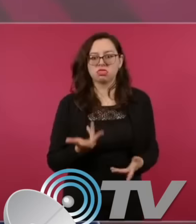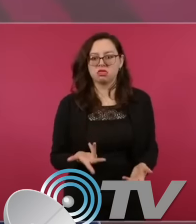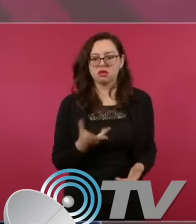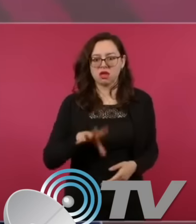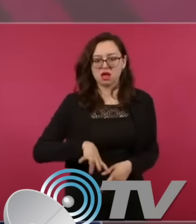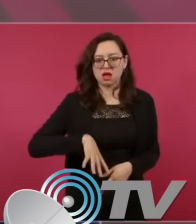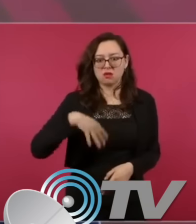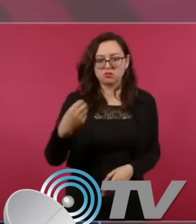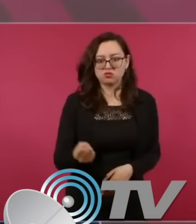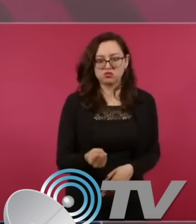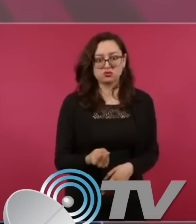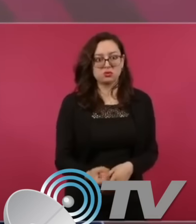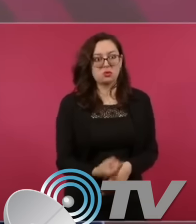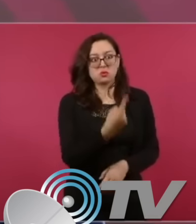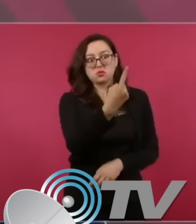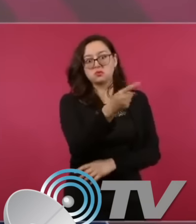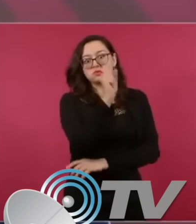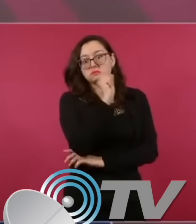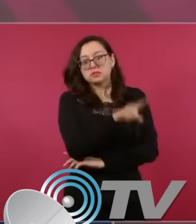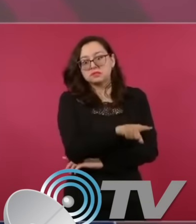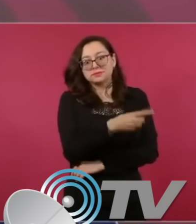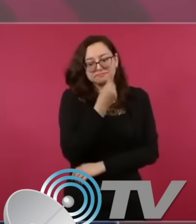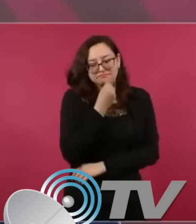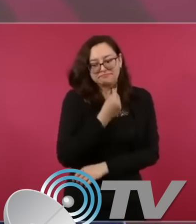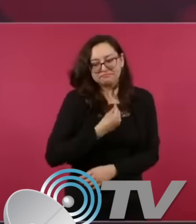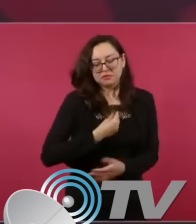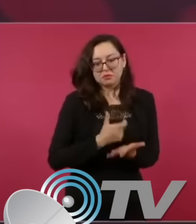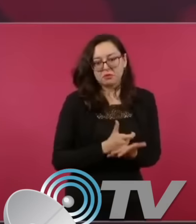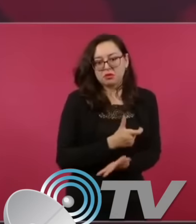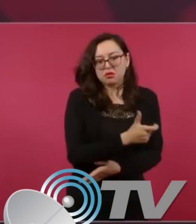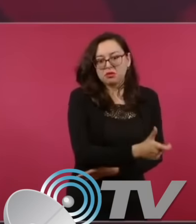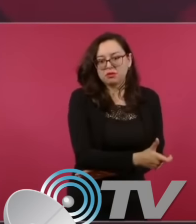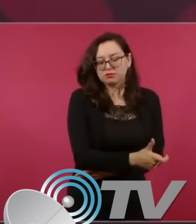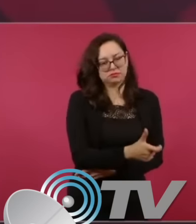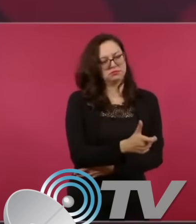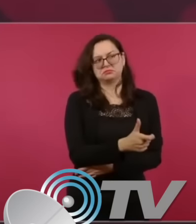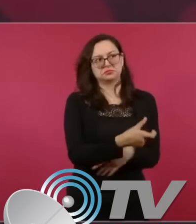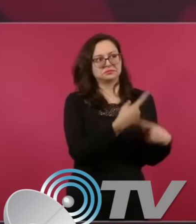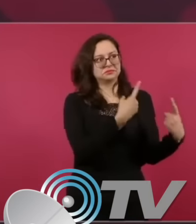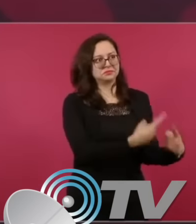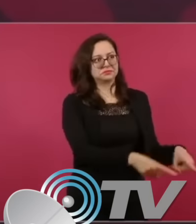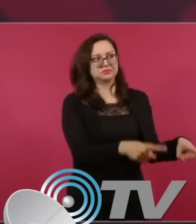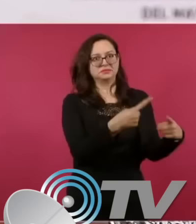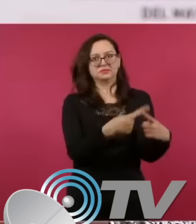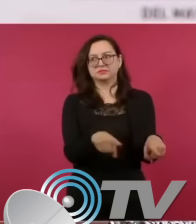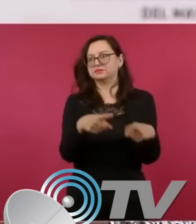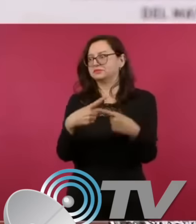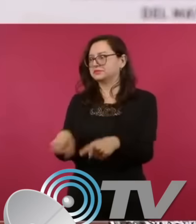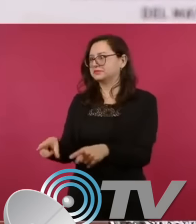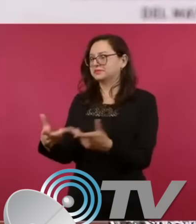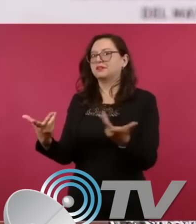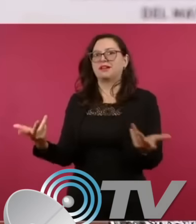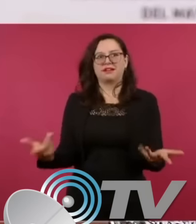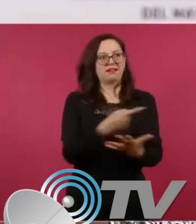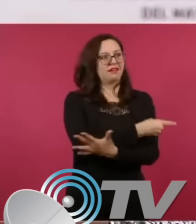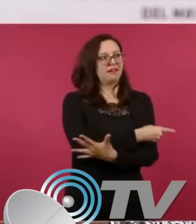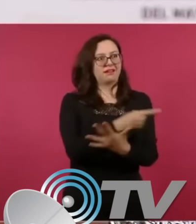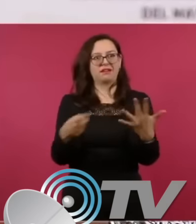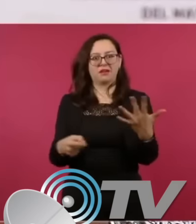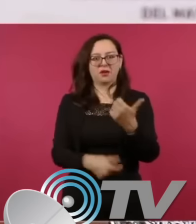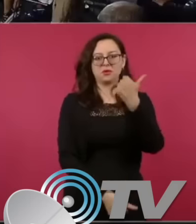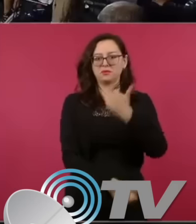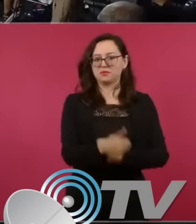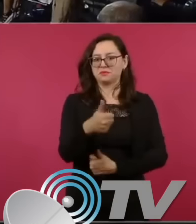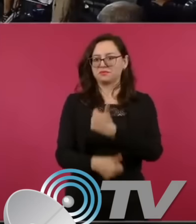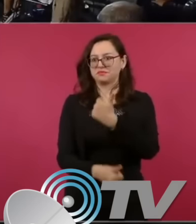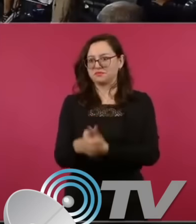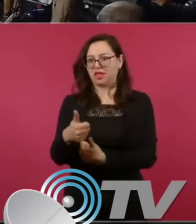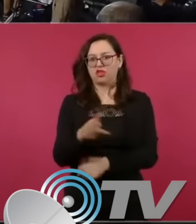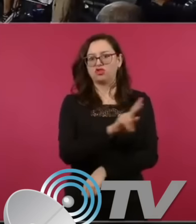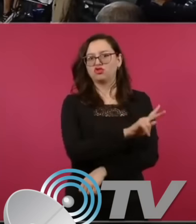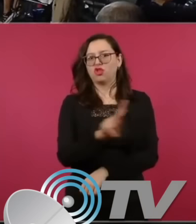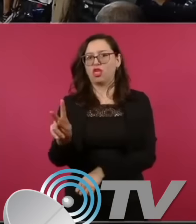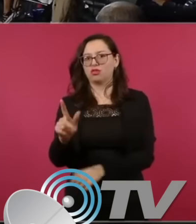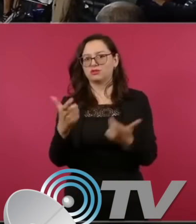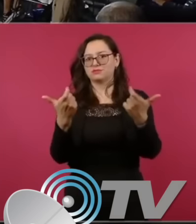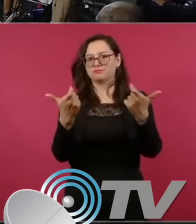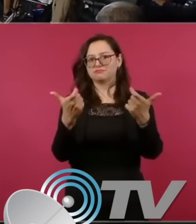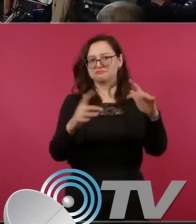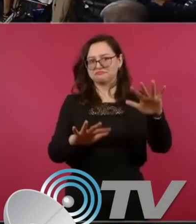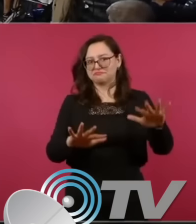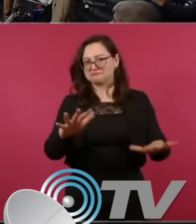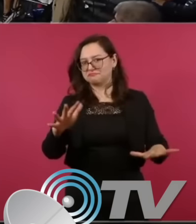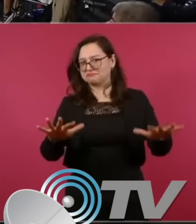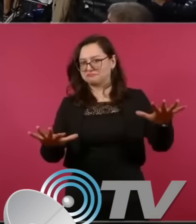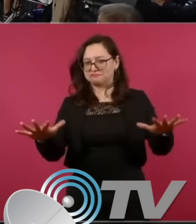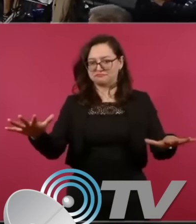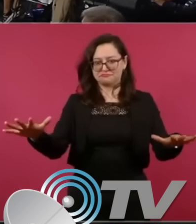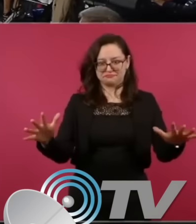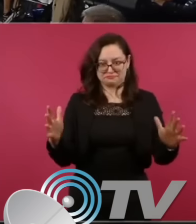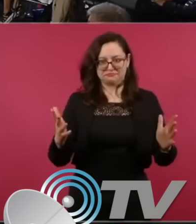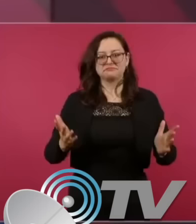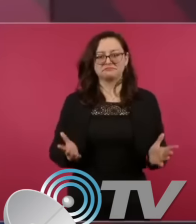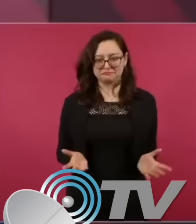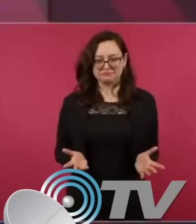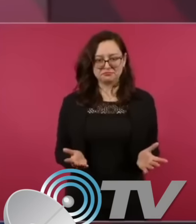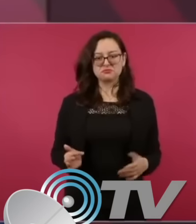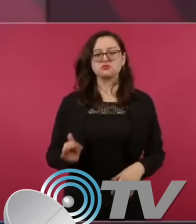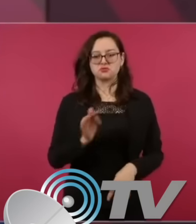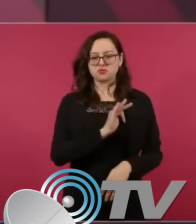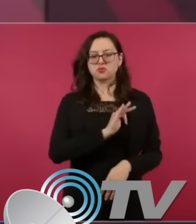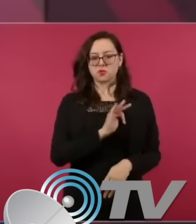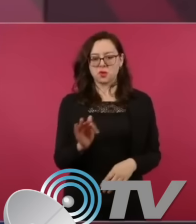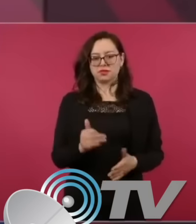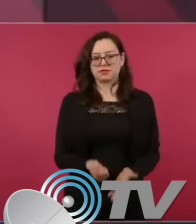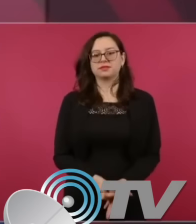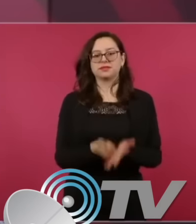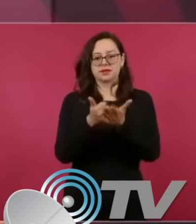monopolios Esto va a ayudar mucho para mantener buenos precios en los boletos de avión y felicitar